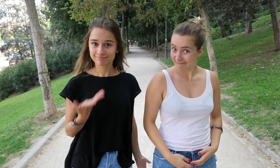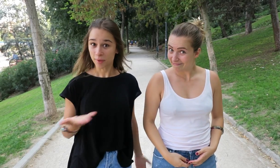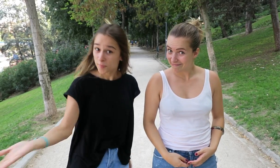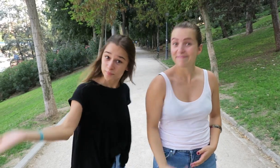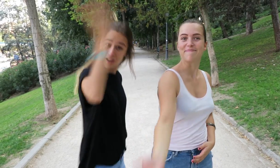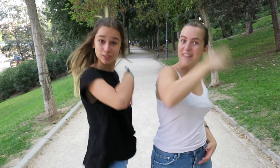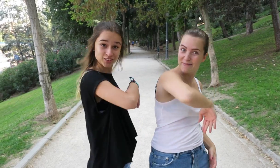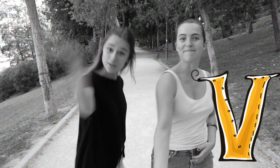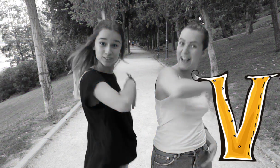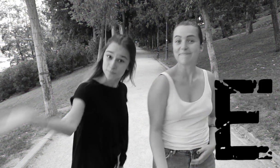¡venid!